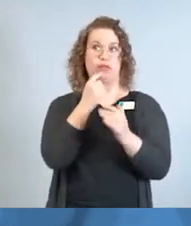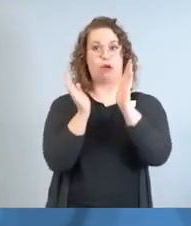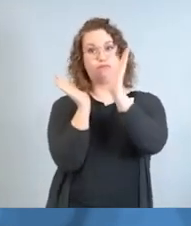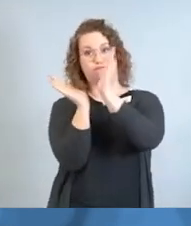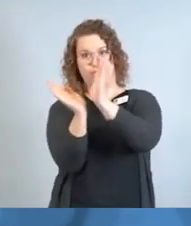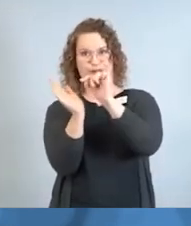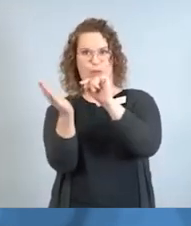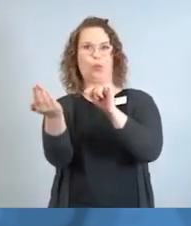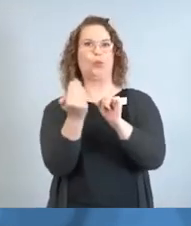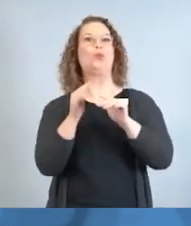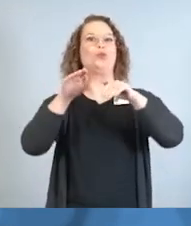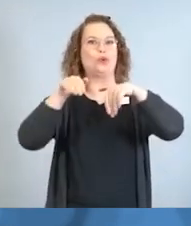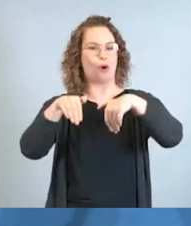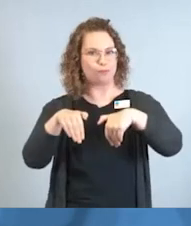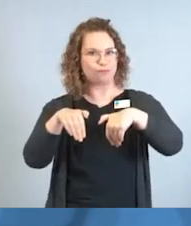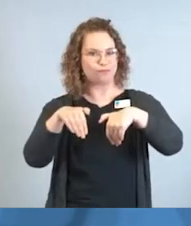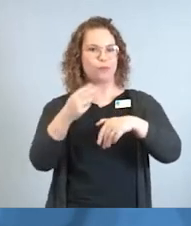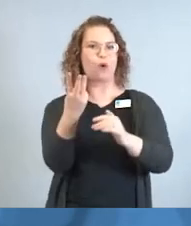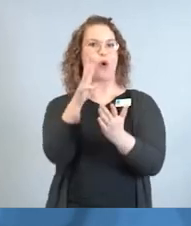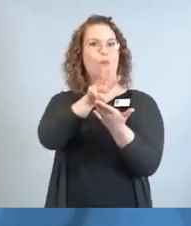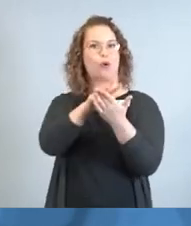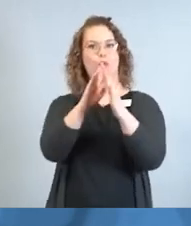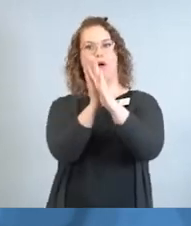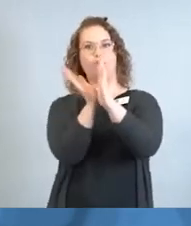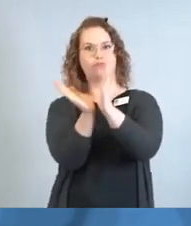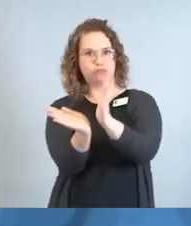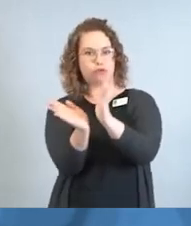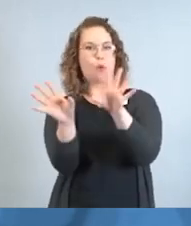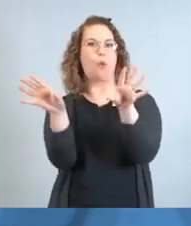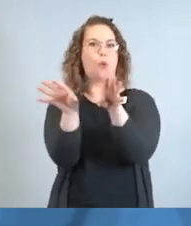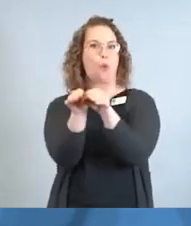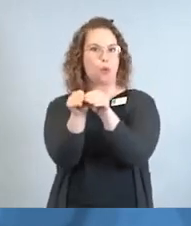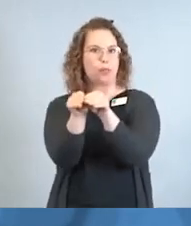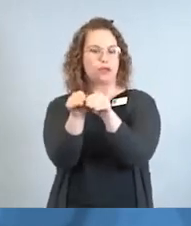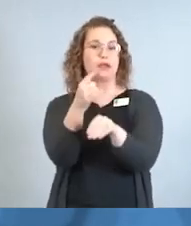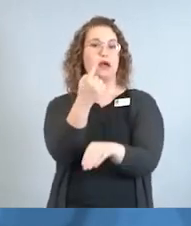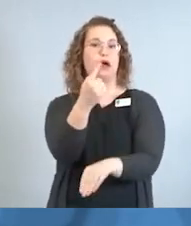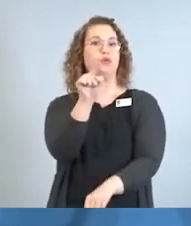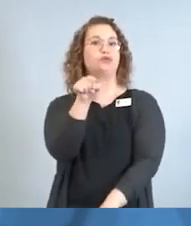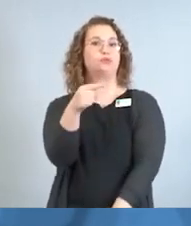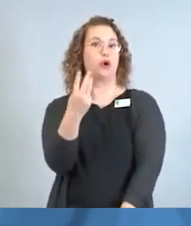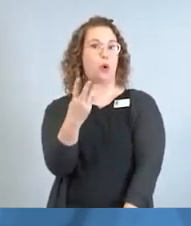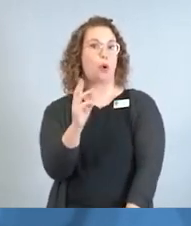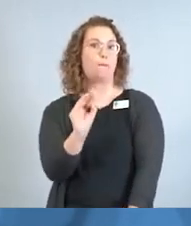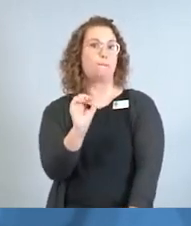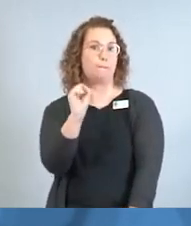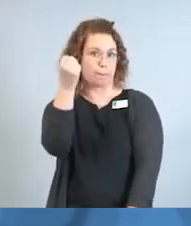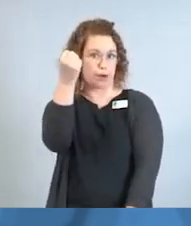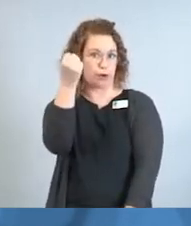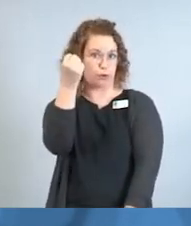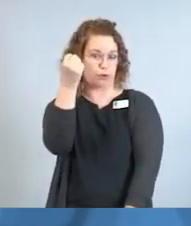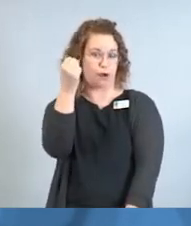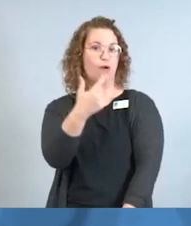Suomeen tuli noiden kolmen kuukauden aikana yhteensä yli 1,3 miljoonaa rokoteannosta.